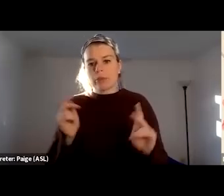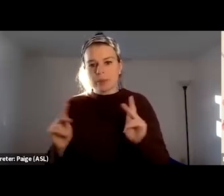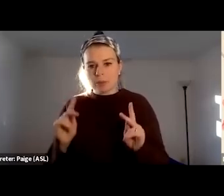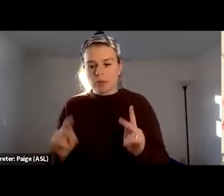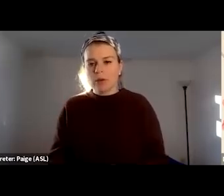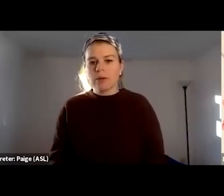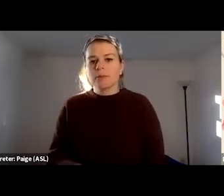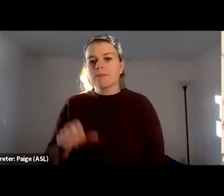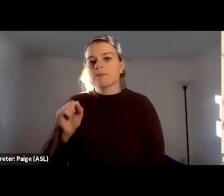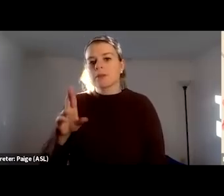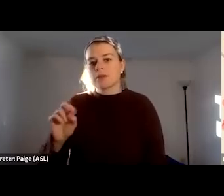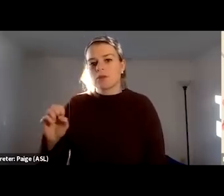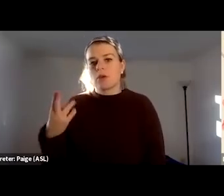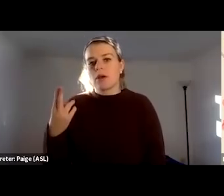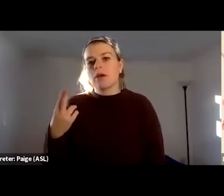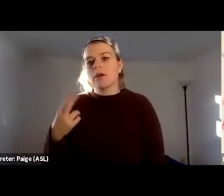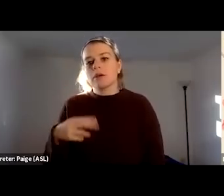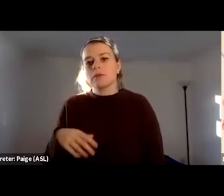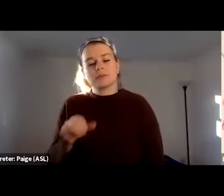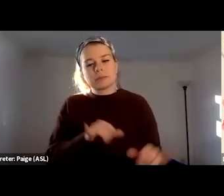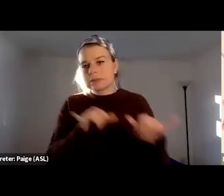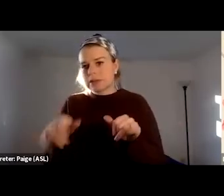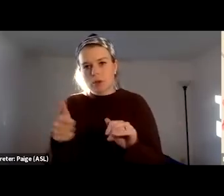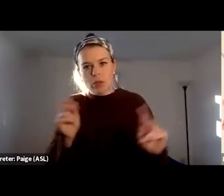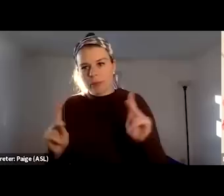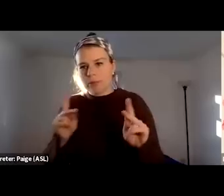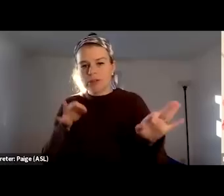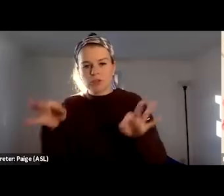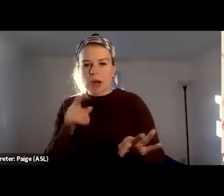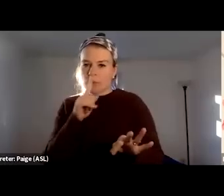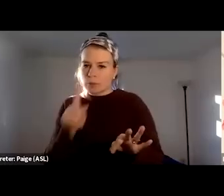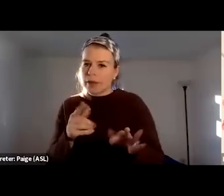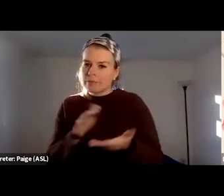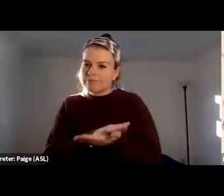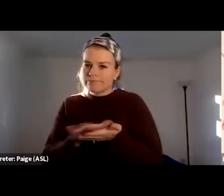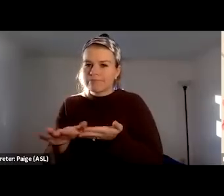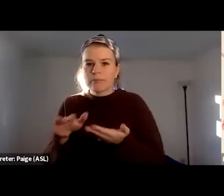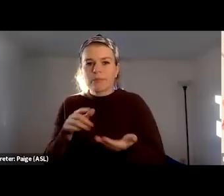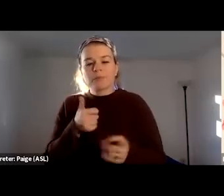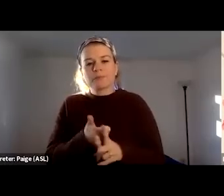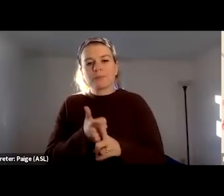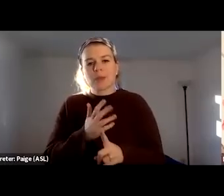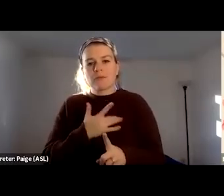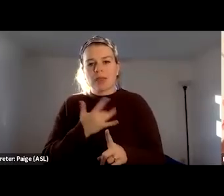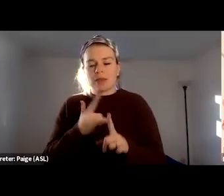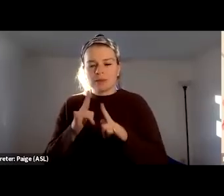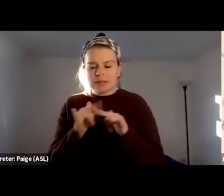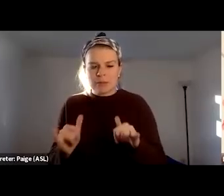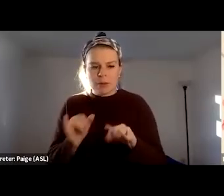Sarah, como muchos otros, describió esto de manera muy elocuente ya que se sentía simultáneamente extremadamente visible,